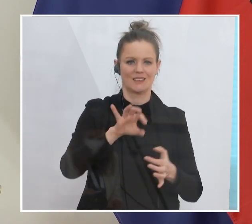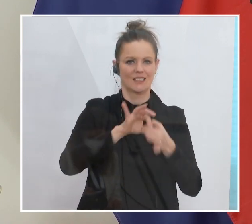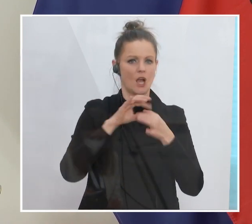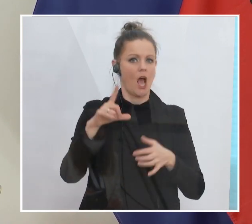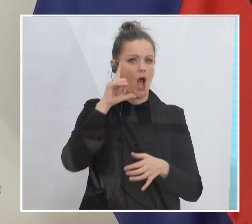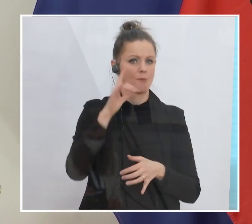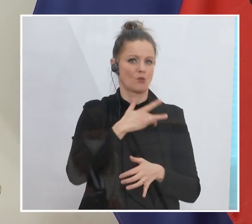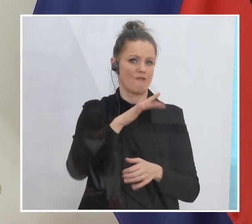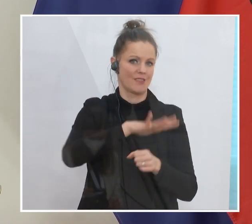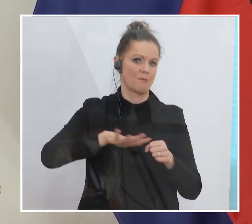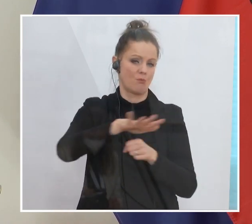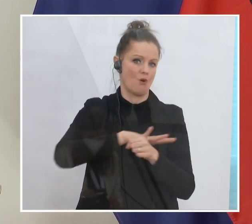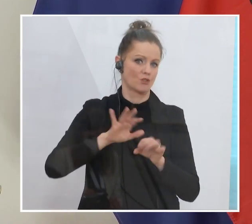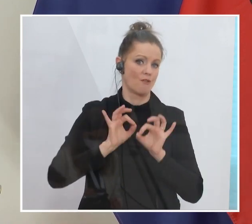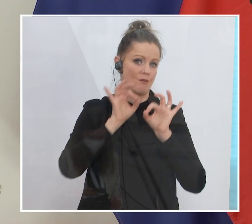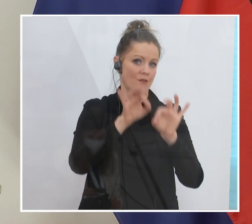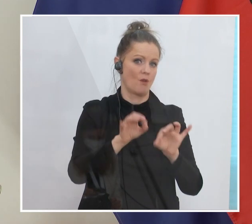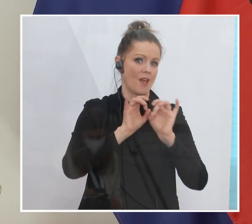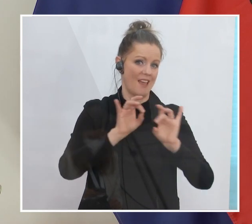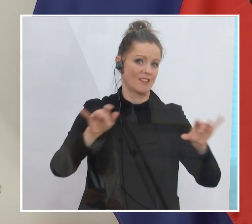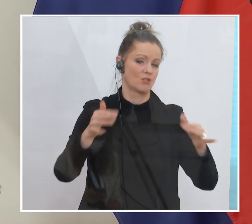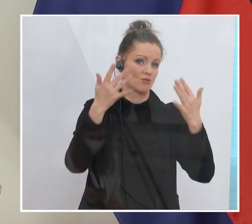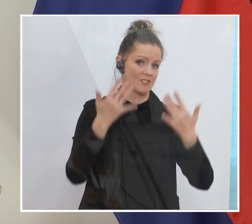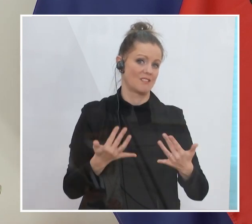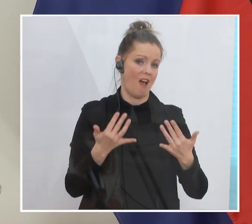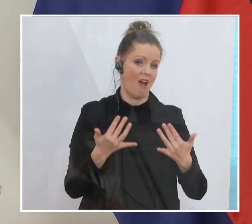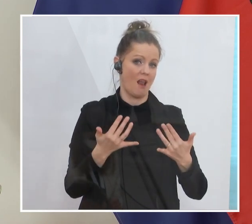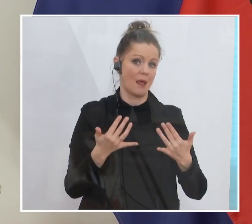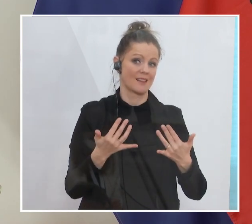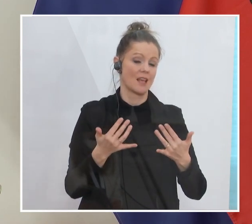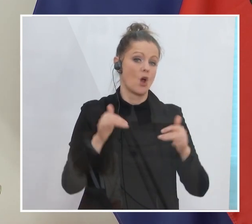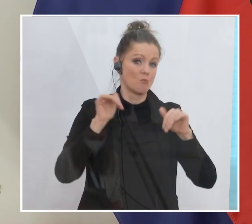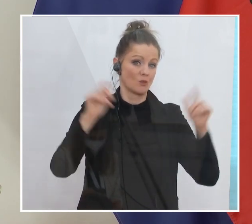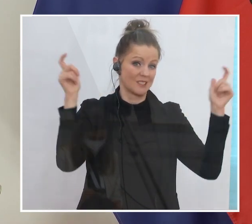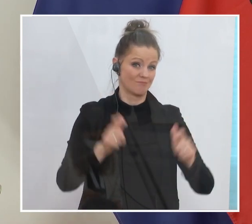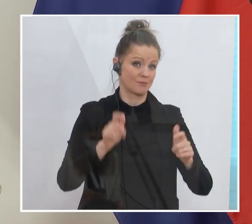dass die Infektionszahlen entsprechend auch im Rahmen bleiben müssen und dann Öffnungsschritte